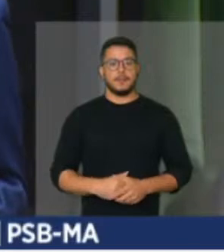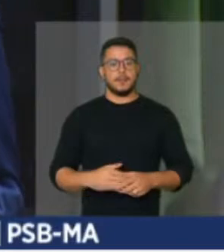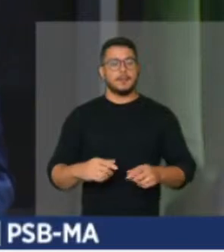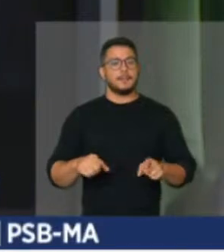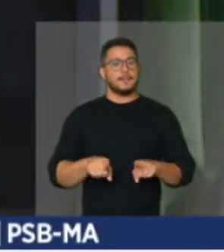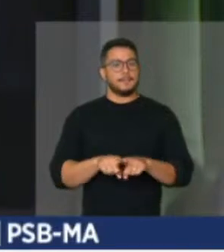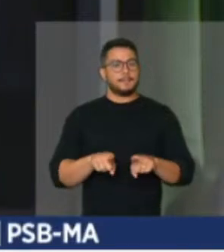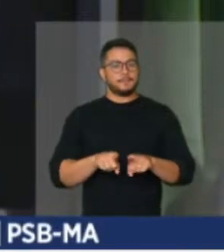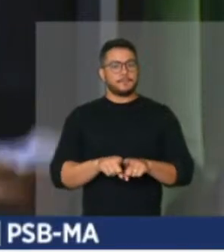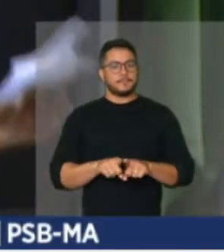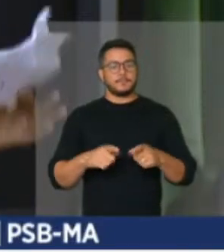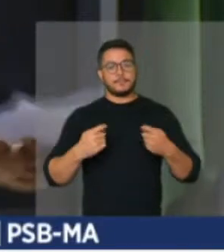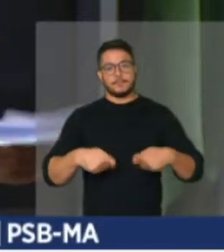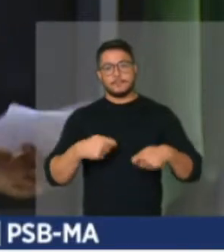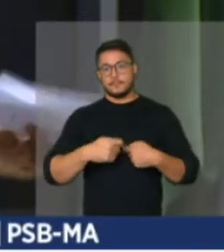MINISTRO QUE DESDENHOU DO POVO BRASILEIRO. QUE DISSE QUE O